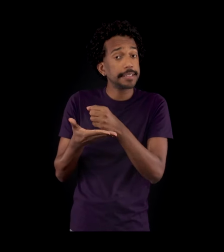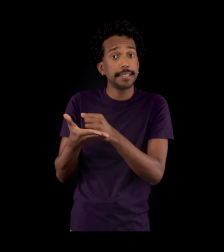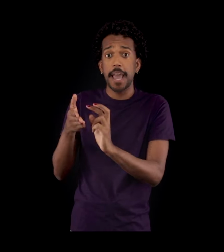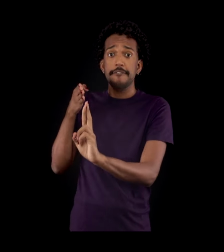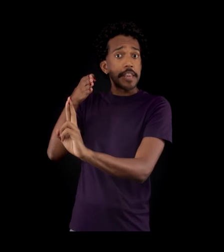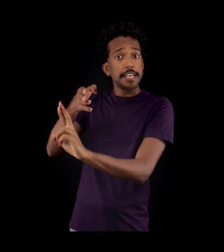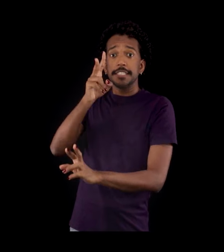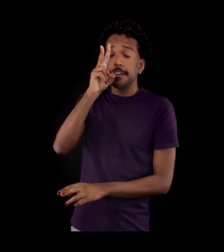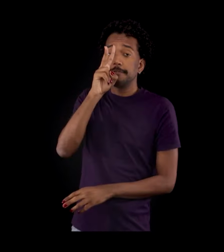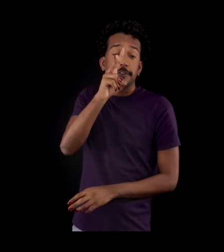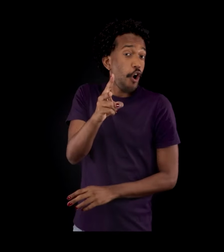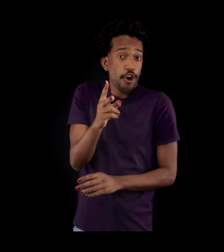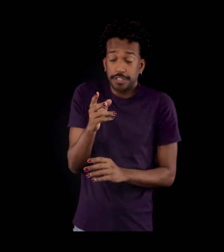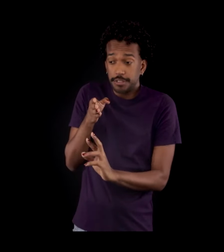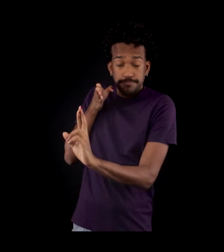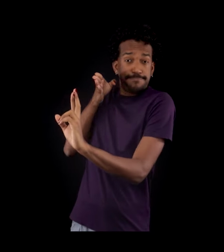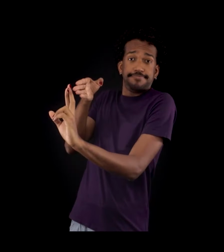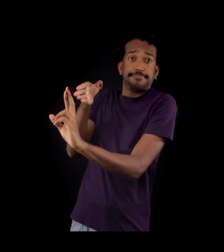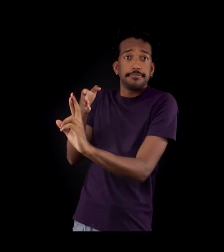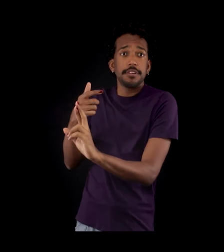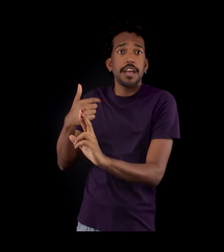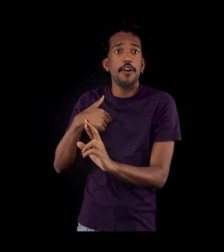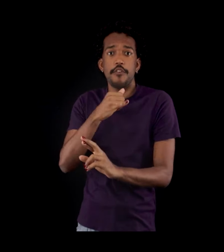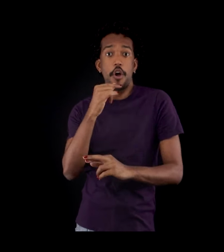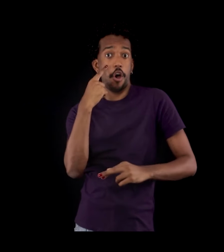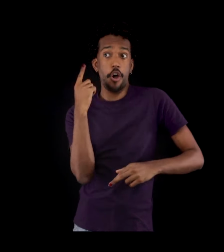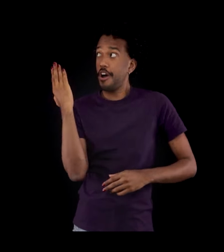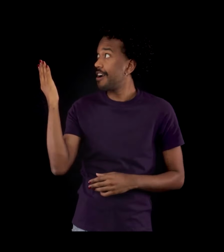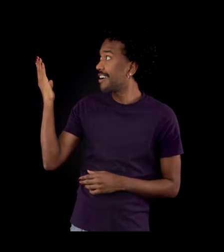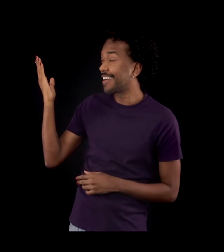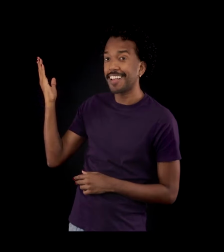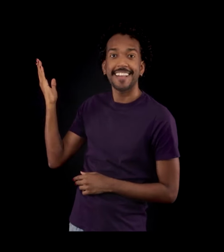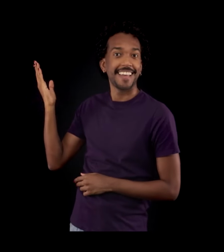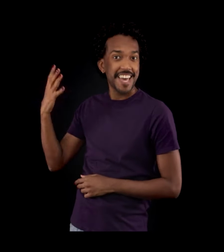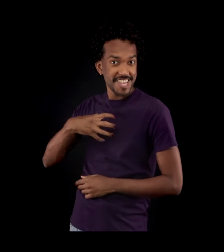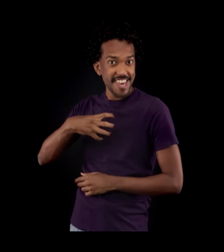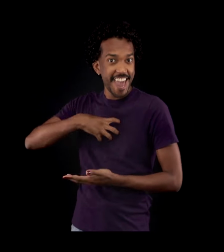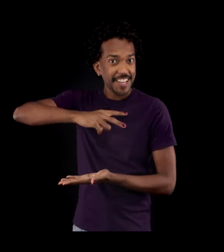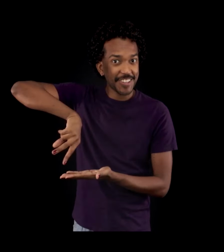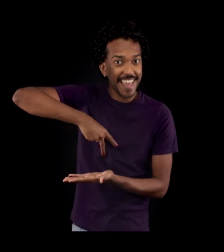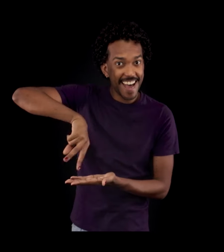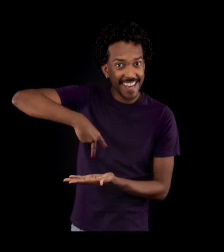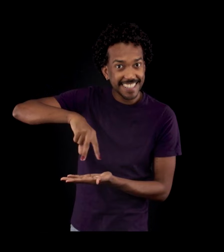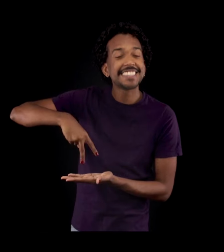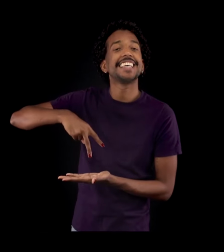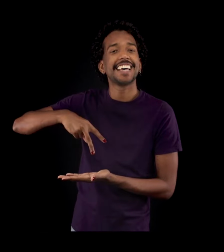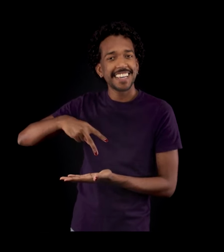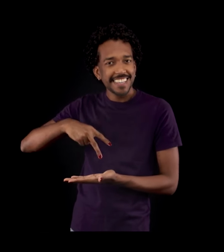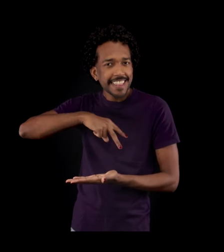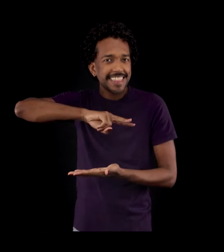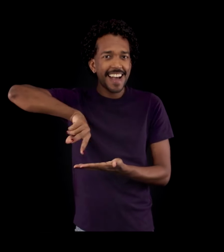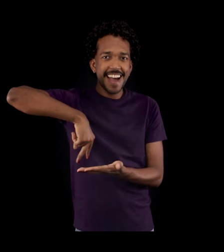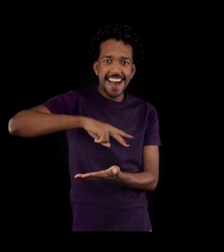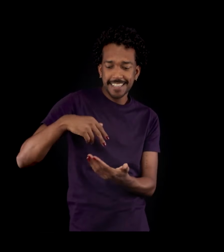que vou... na ginga. Ginga aqui, ginga ali.